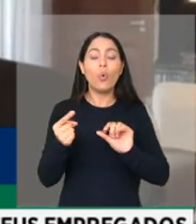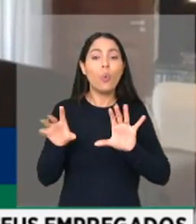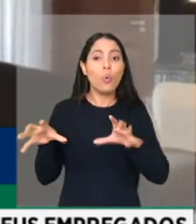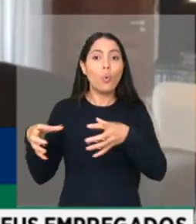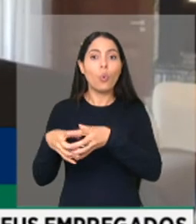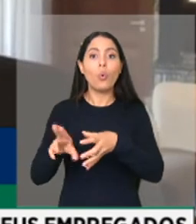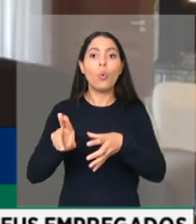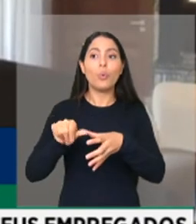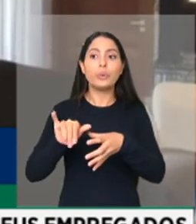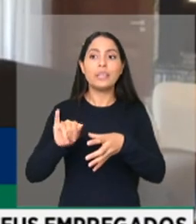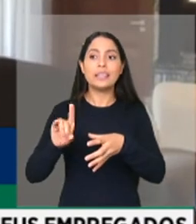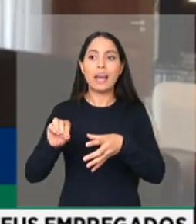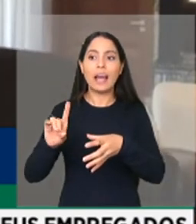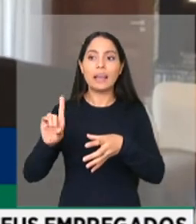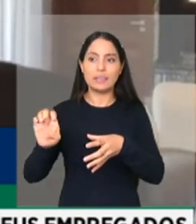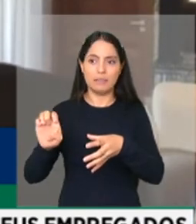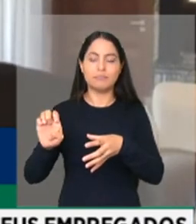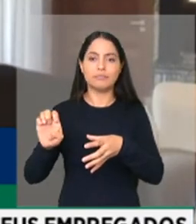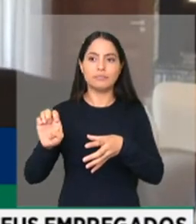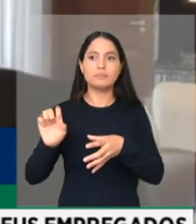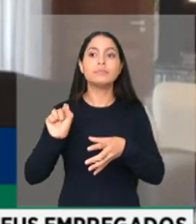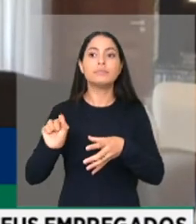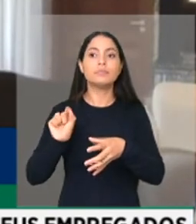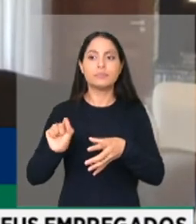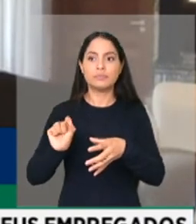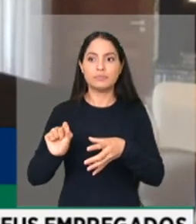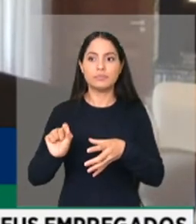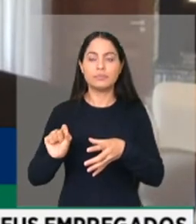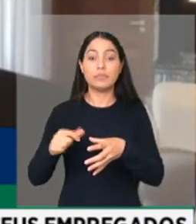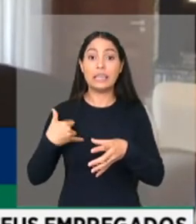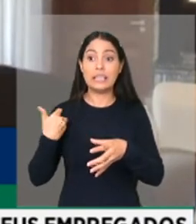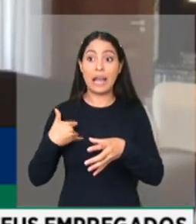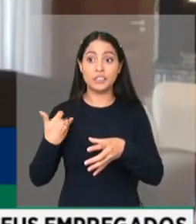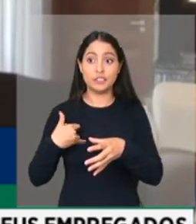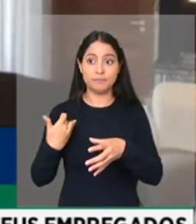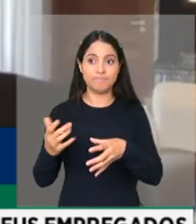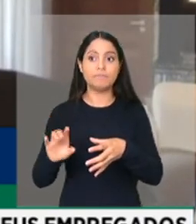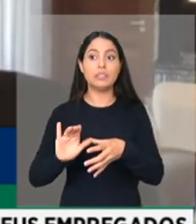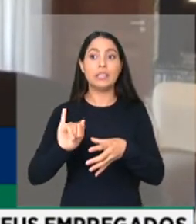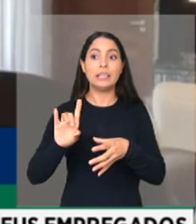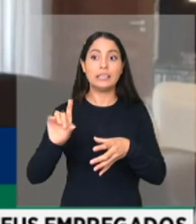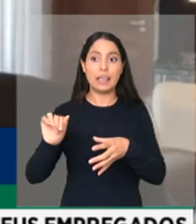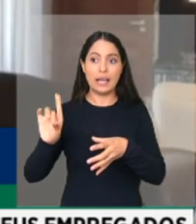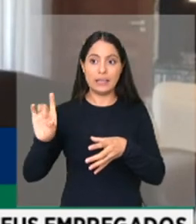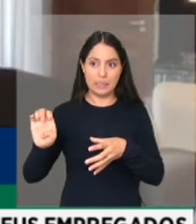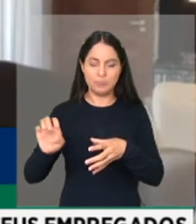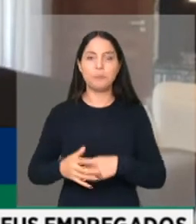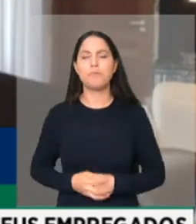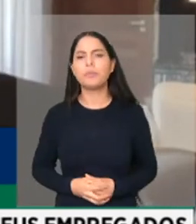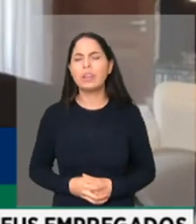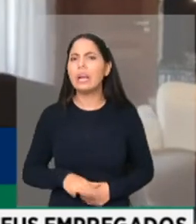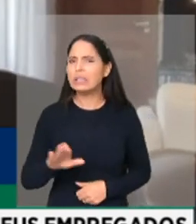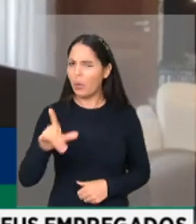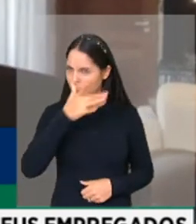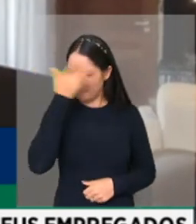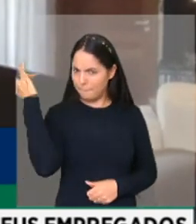DE IDADE. POUCOS OUTROS CRITÉRIOS QUE SÃO FORA DISSO, MAS O CRITÉRIO BÁSICO É DE IDADE. ENTÃO O SUJEITO QUE TEM DINHEIRO NO BRASIL, ELE É ACOSTUMADO A ARRUMAR